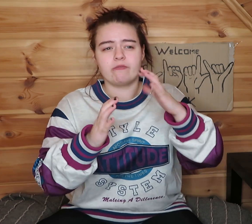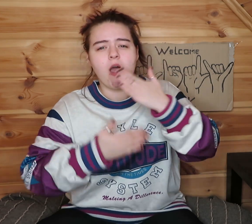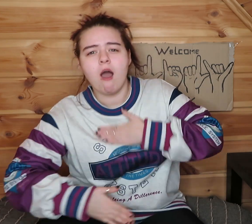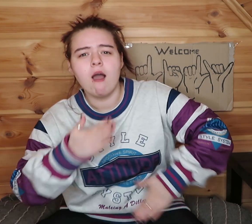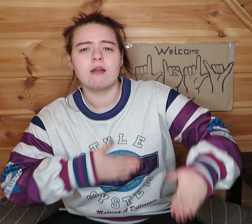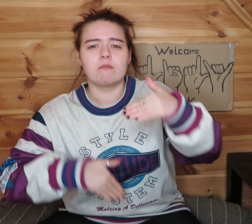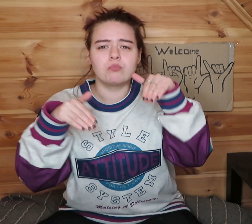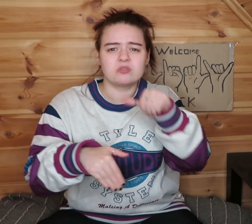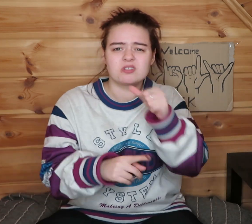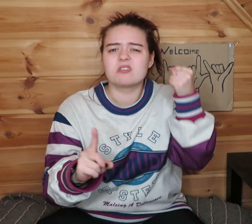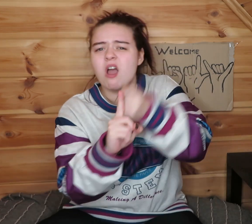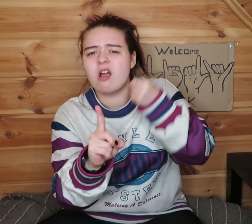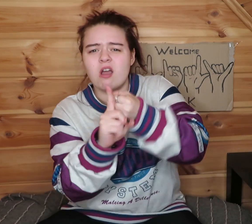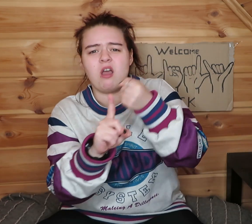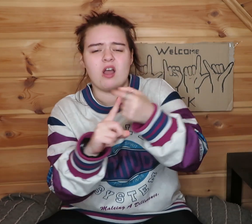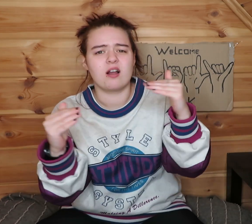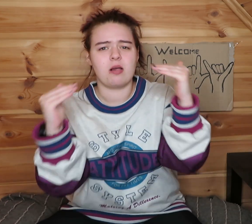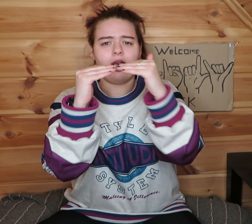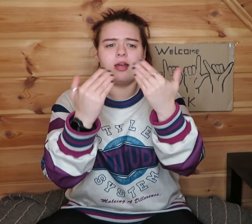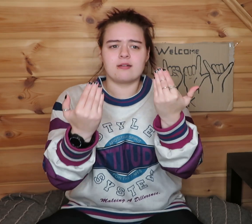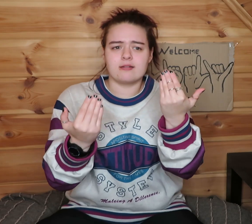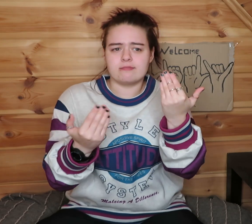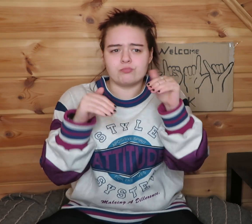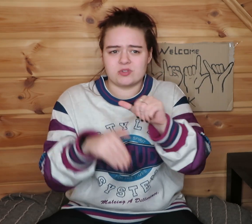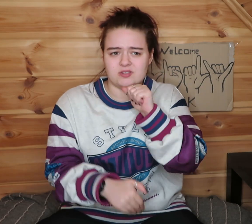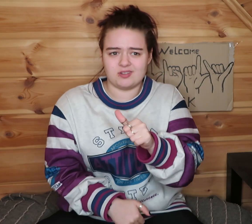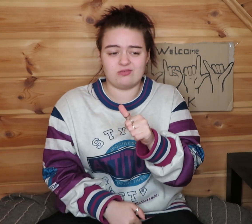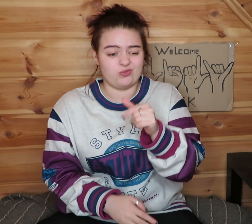Es ist angenehm. Man muss nicht andauern für Gleichberechtigung kämpfen.